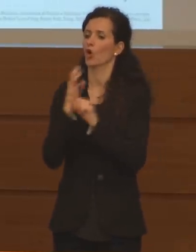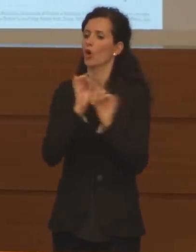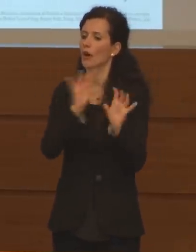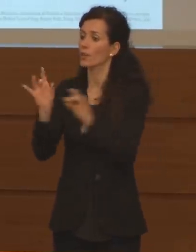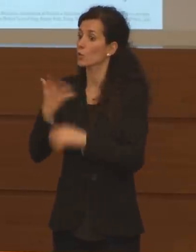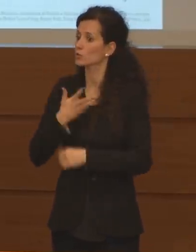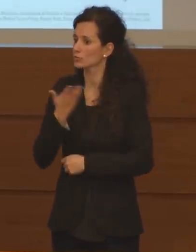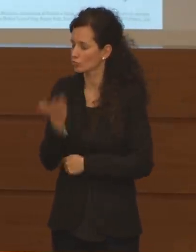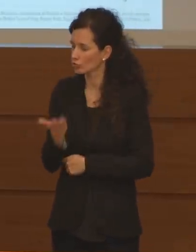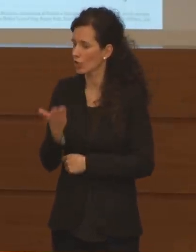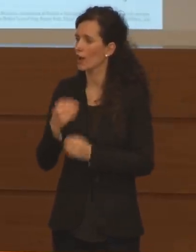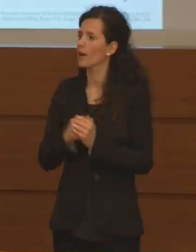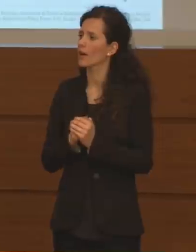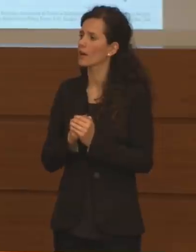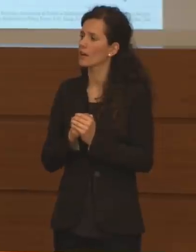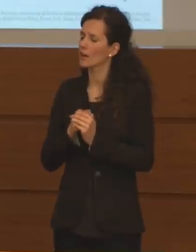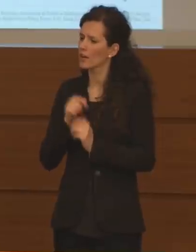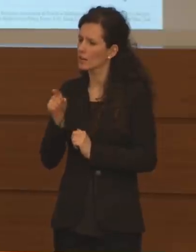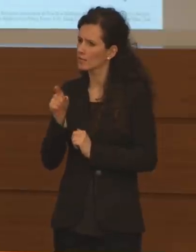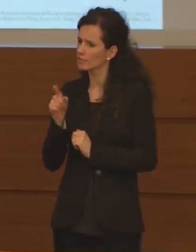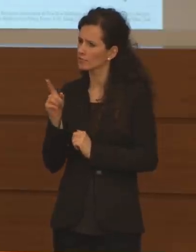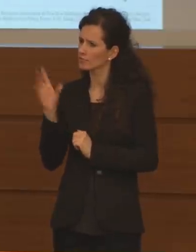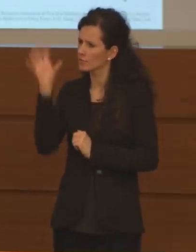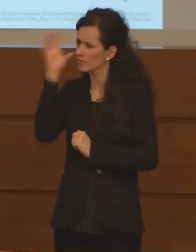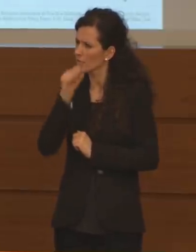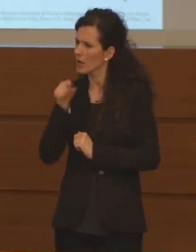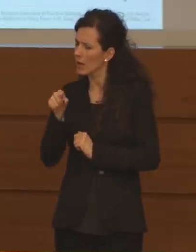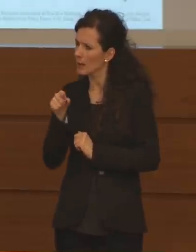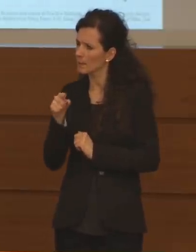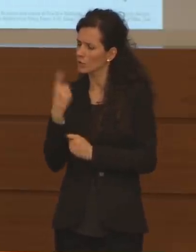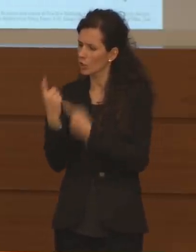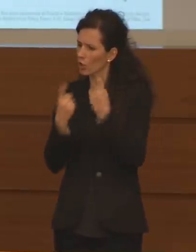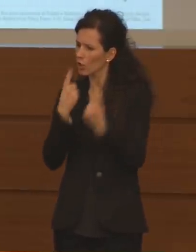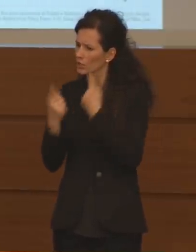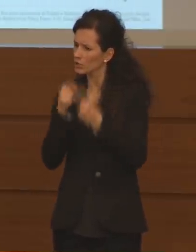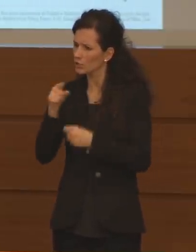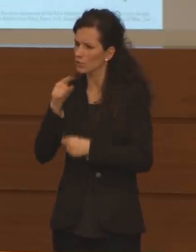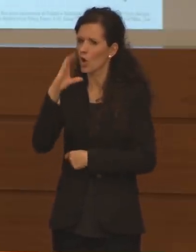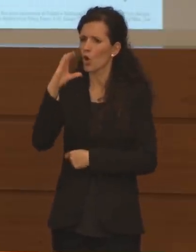riusciti a ricostruire se per caso è passato anche da Codogno, o i suoi spostamenti?